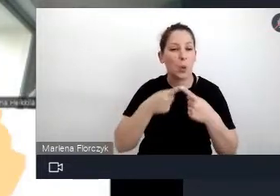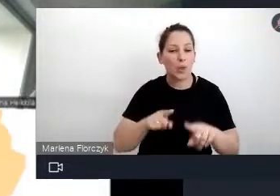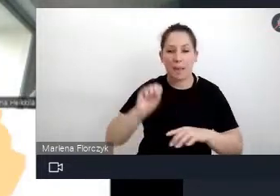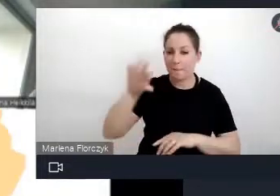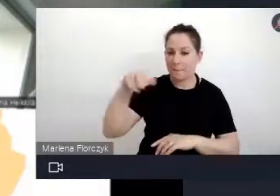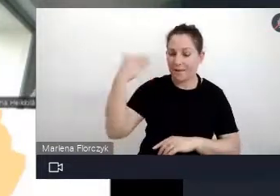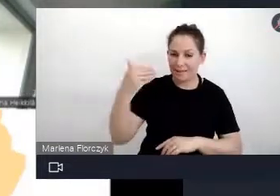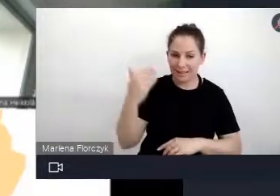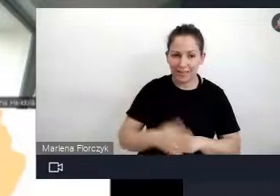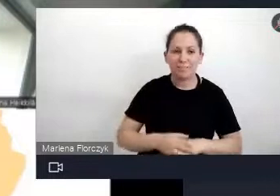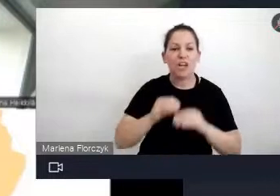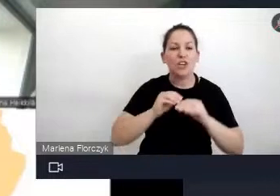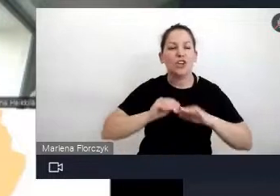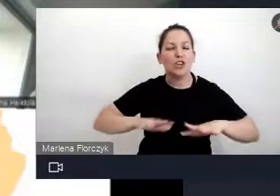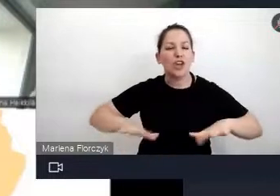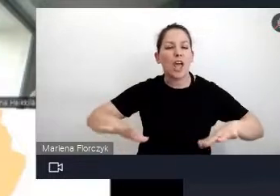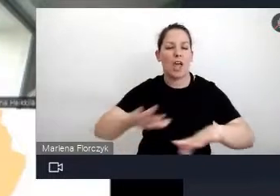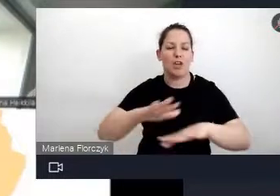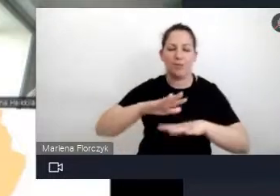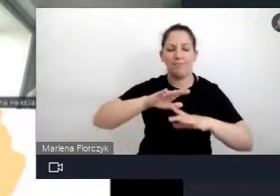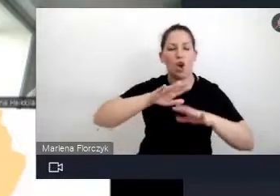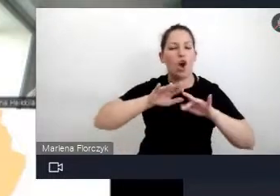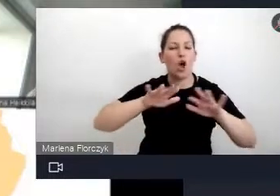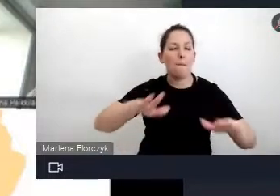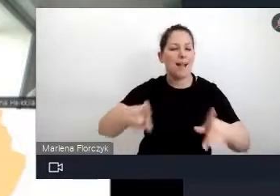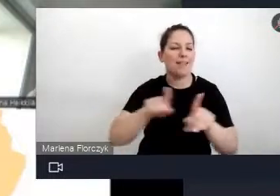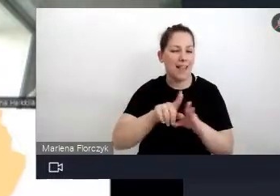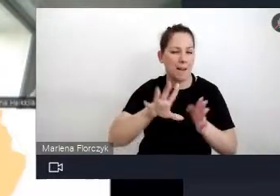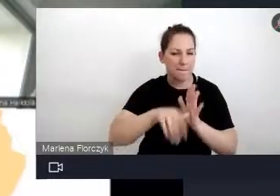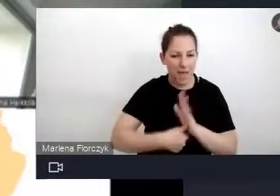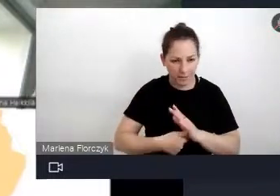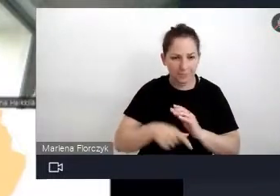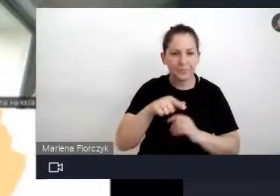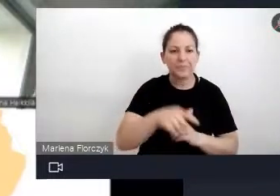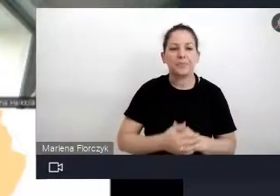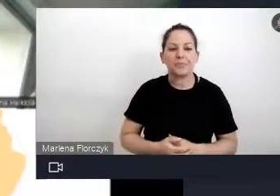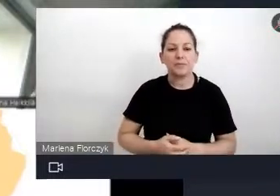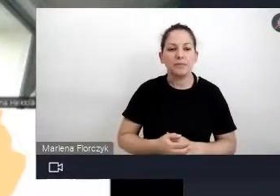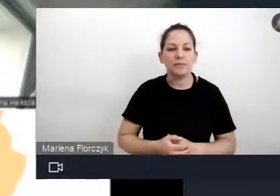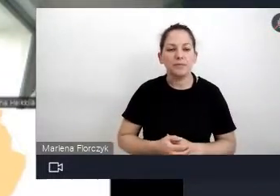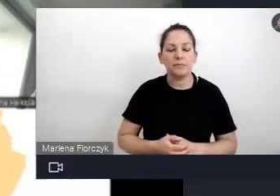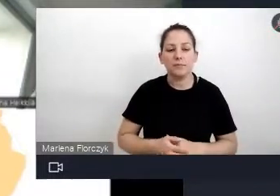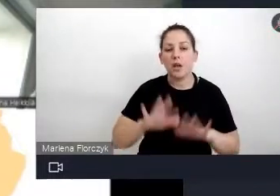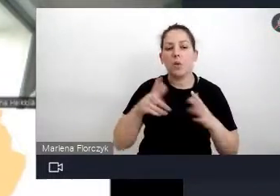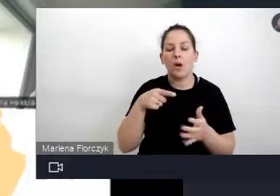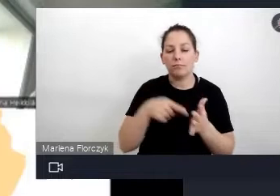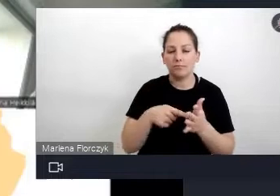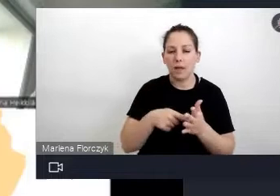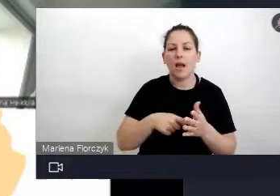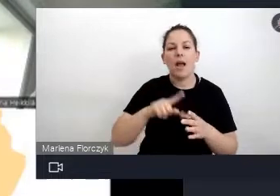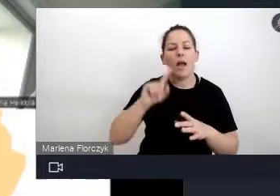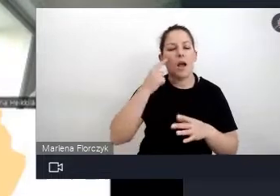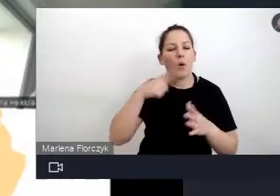sieci Globalnych Celów dla Miast [Global Goals for Cities], czyli pilotażowej sieci URBACT, która zajmuje się